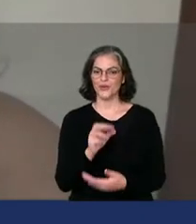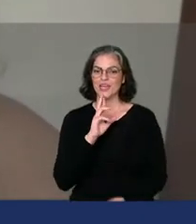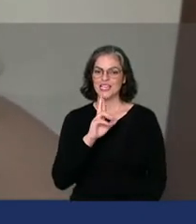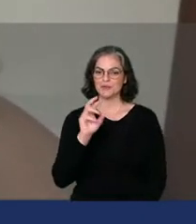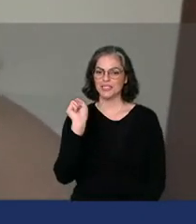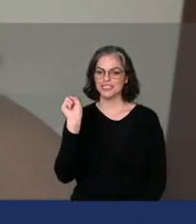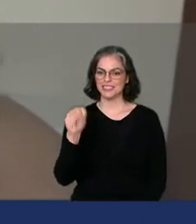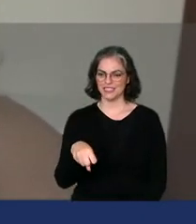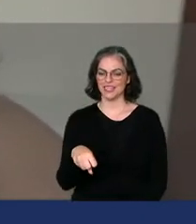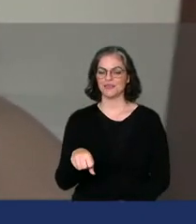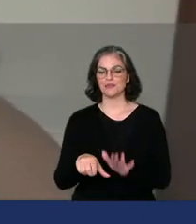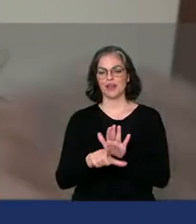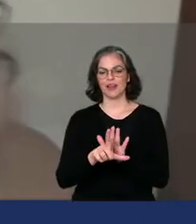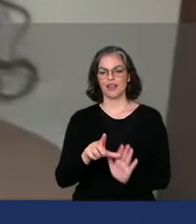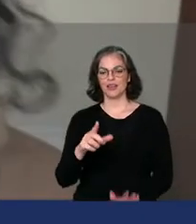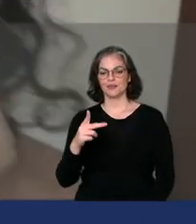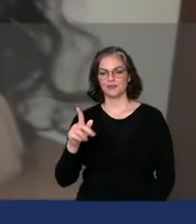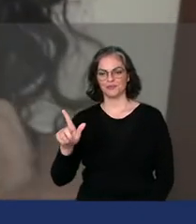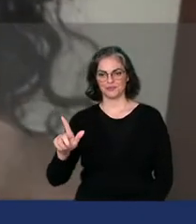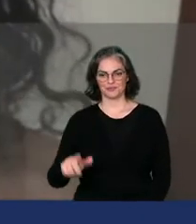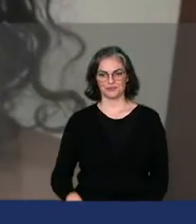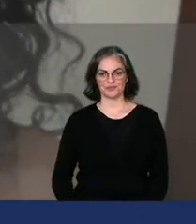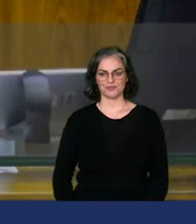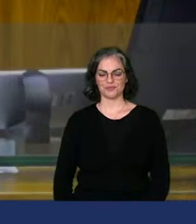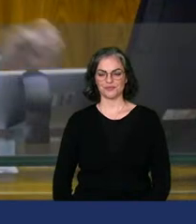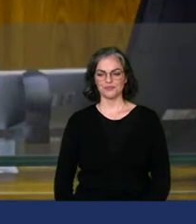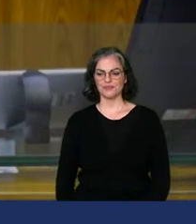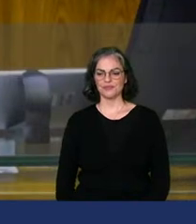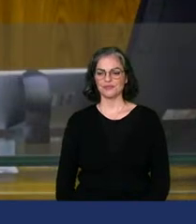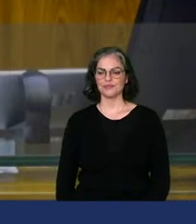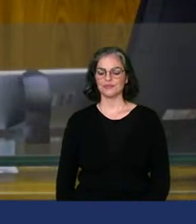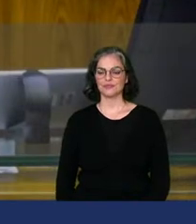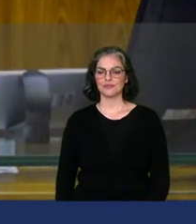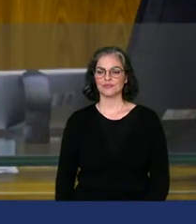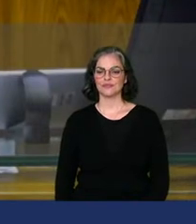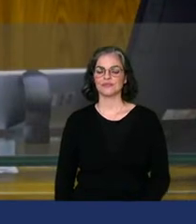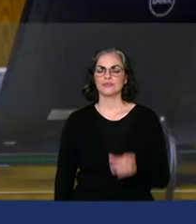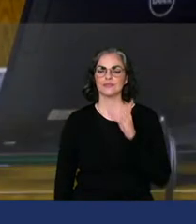APOIO, O NOSSO... A LEI PAULO GUSTAVO. -- [PRESIDENTE]: OBRIGADO